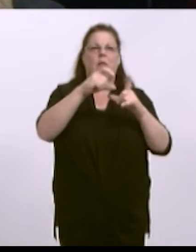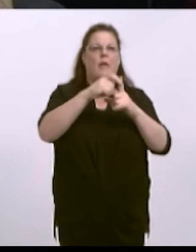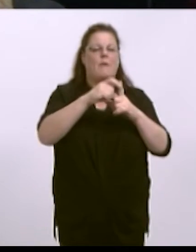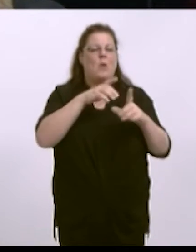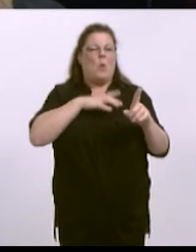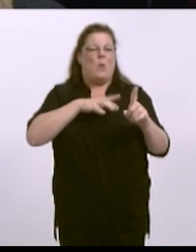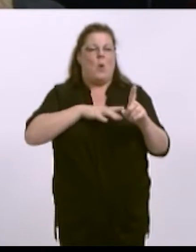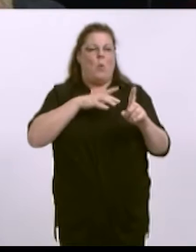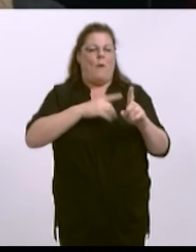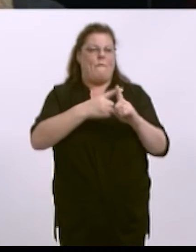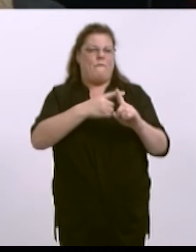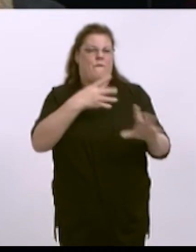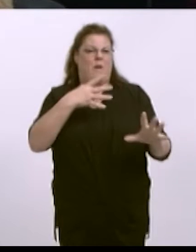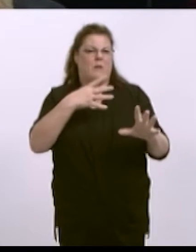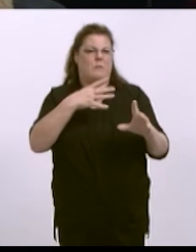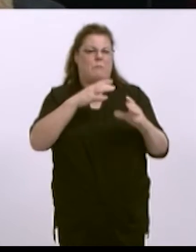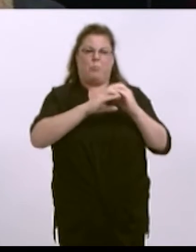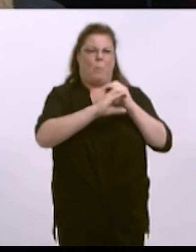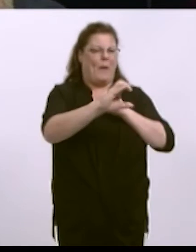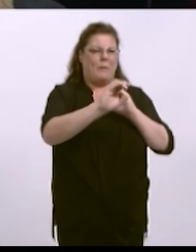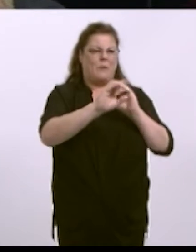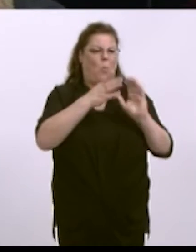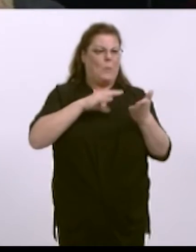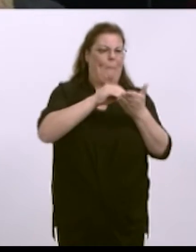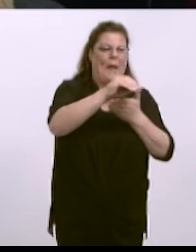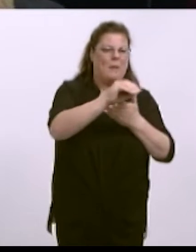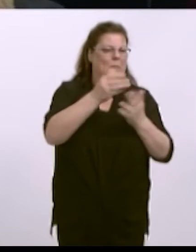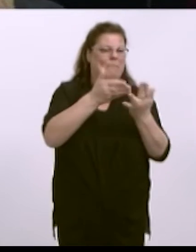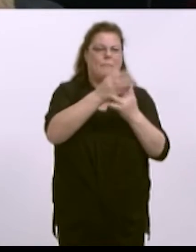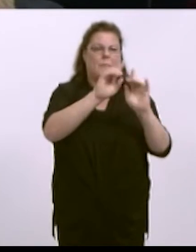amdano fo ac yn methu ‚íi gael. Y broblem ydy eu bod nhwín methu ‚ chael eglurhad